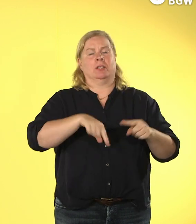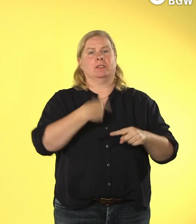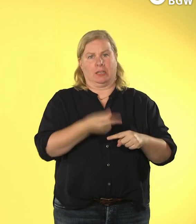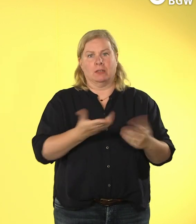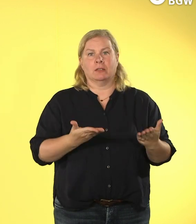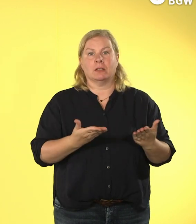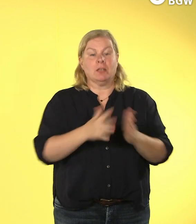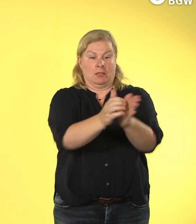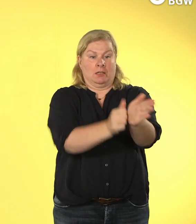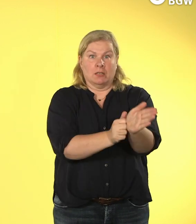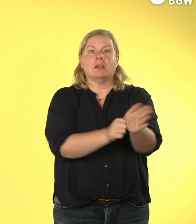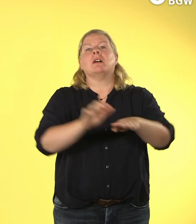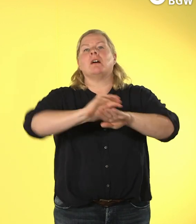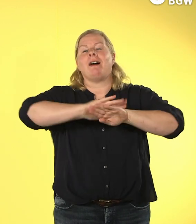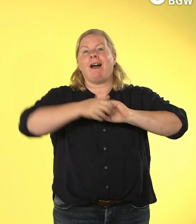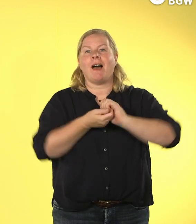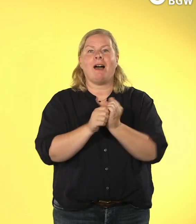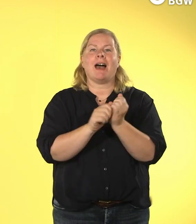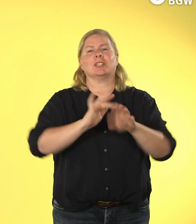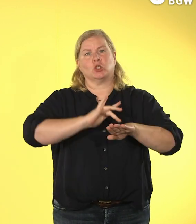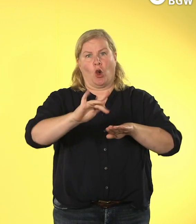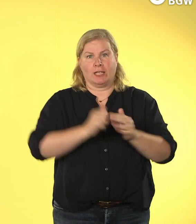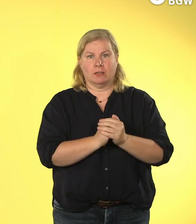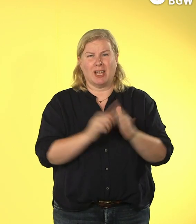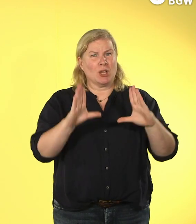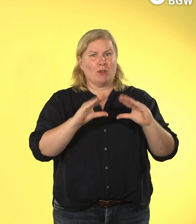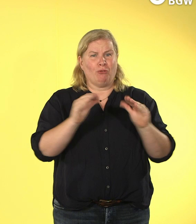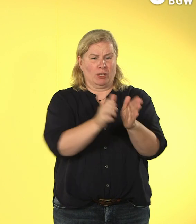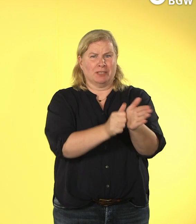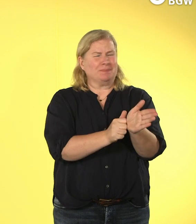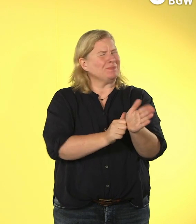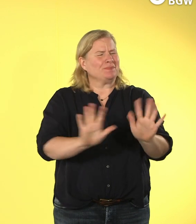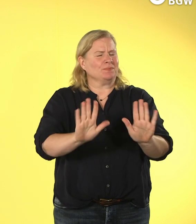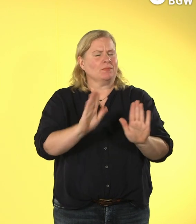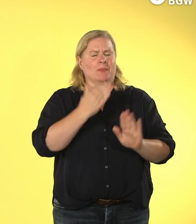Wenn in die Handschuhe reingeschlüpft wird, damit die Feuchtigkeit nicht reingebracht wird.